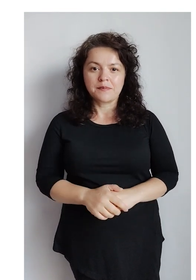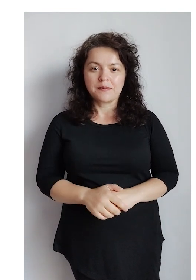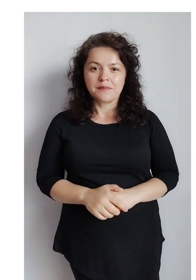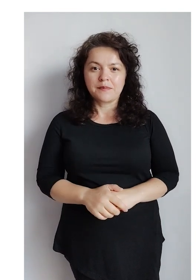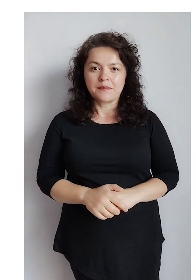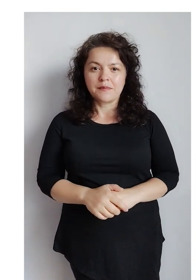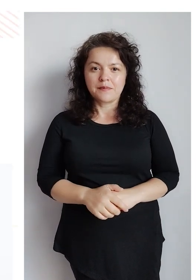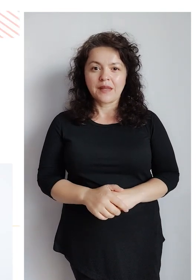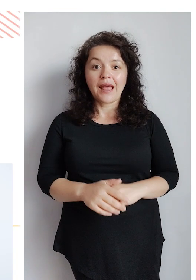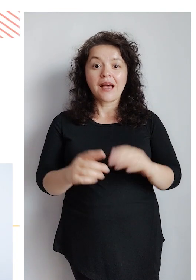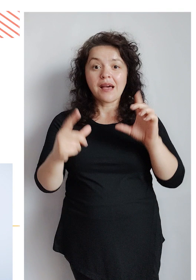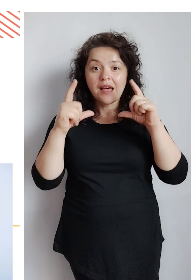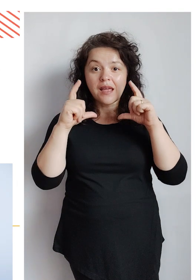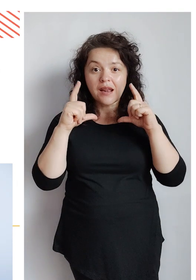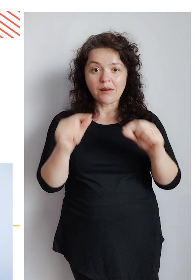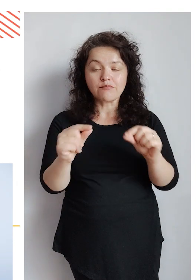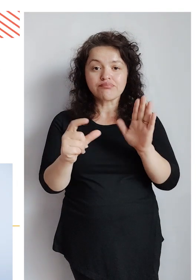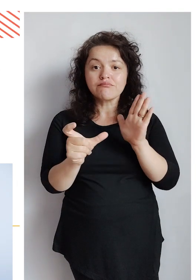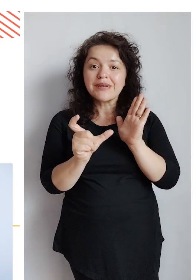Rezumat, secțiunile următoare